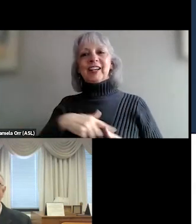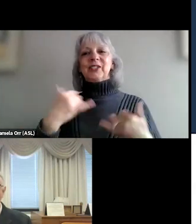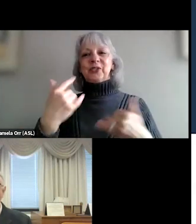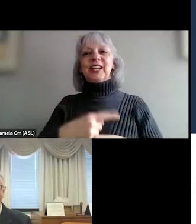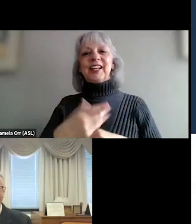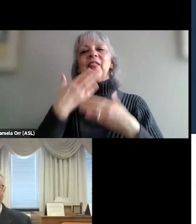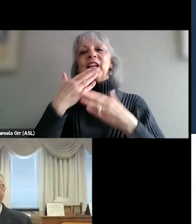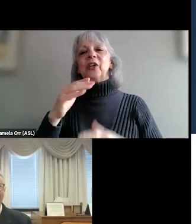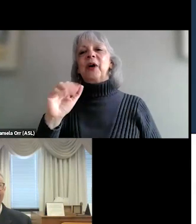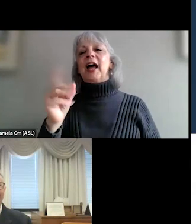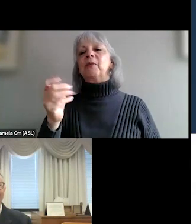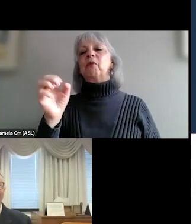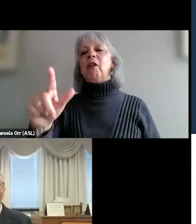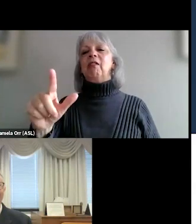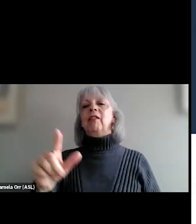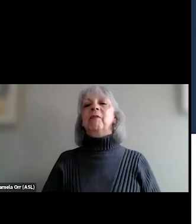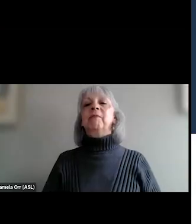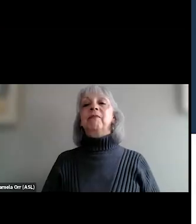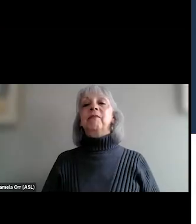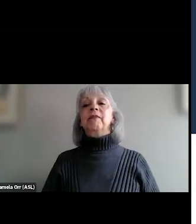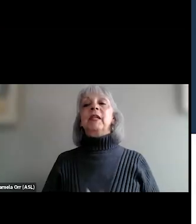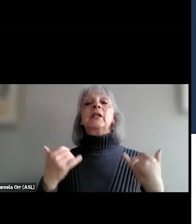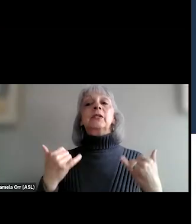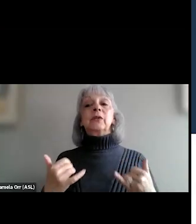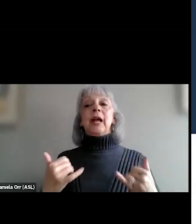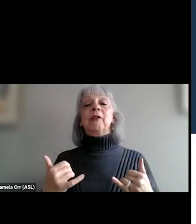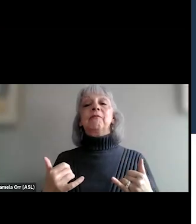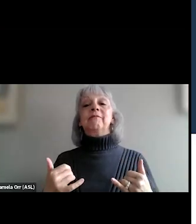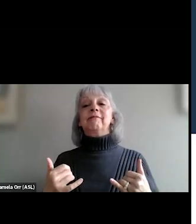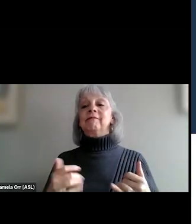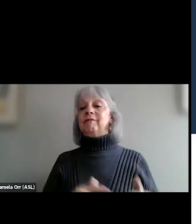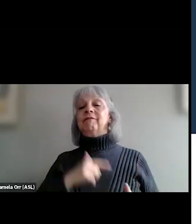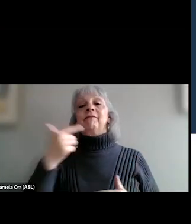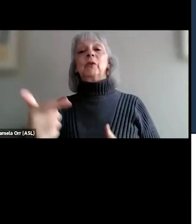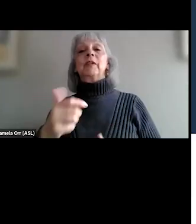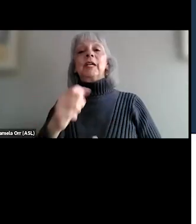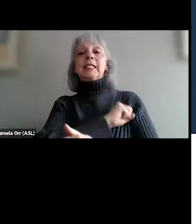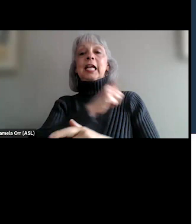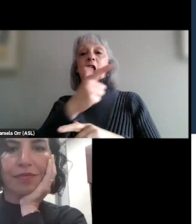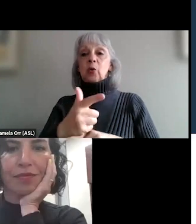Gracias, almirante. Ahora pasaremos directamente a ustedes, el equipo de San Luis. Siguiente diapositiva.